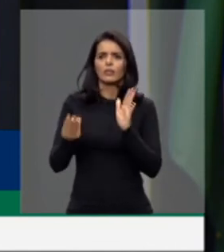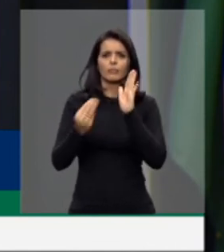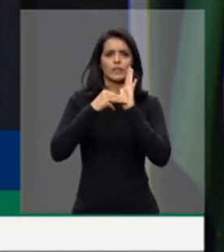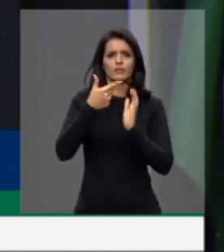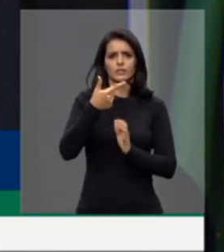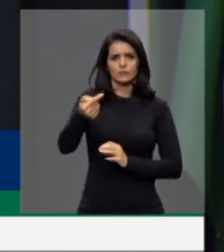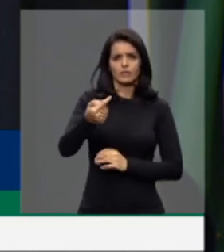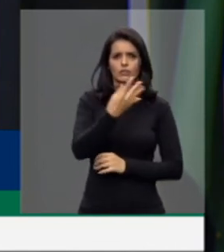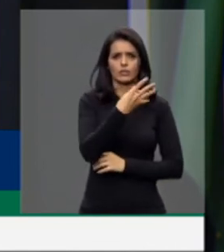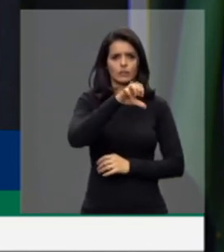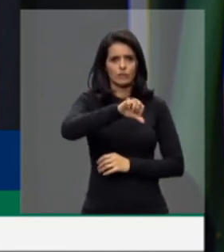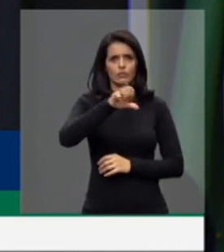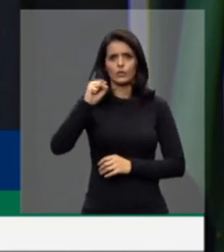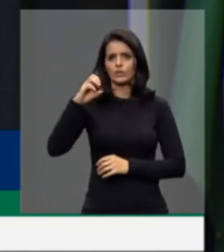LEILÕES, MEDIDA QUE OFERECE